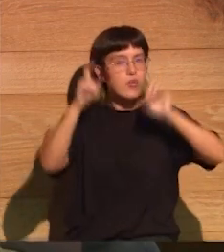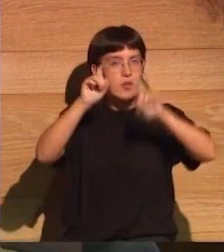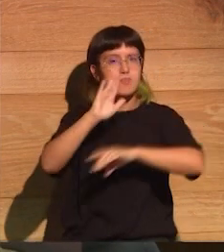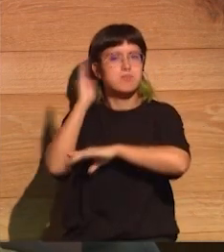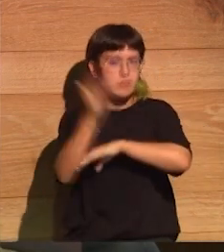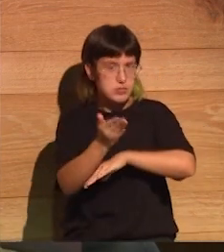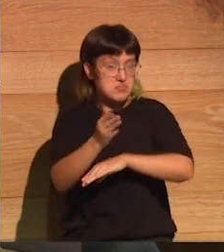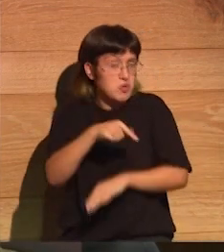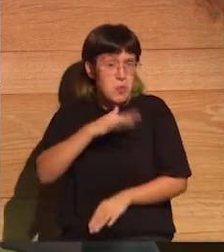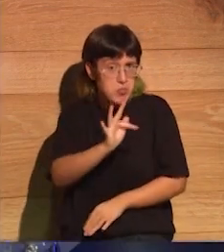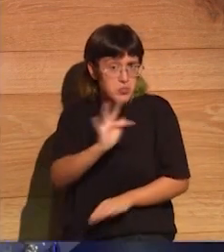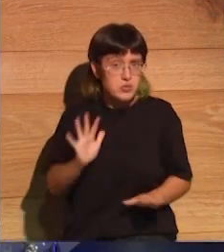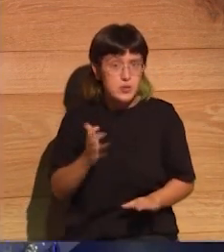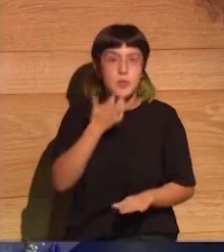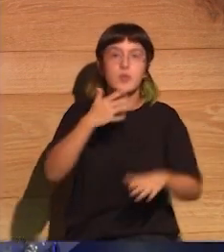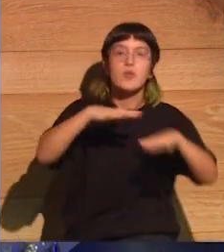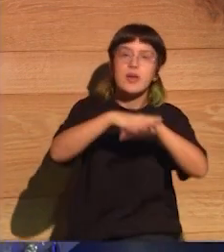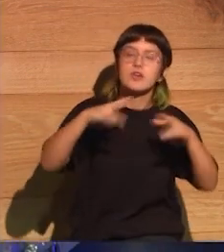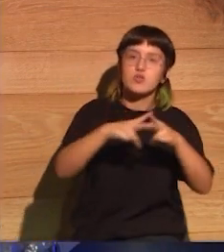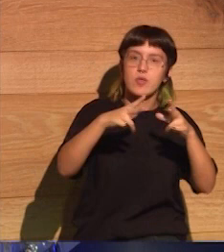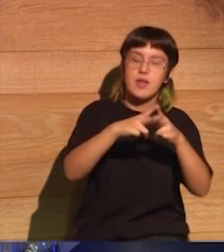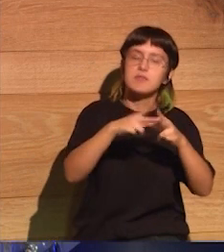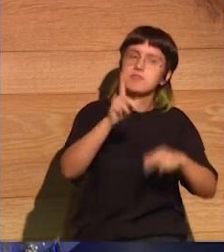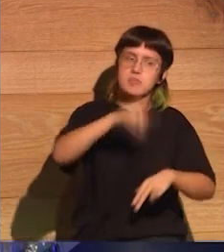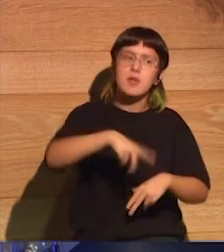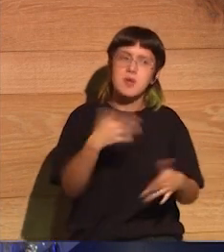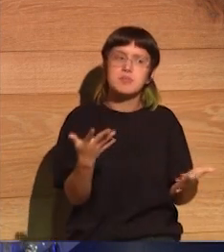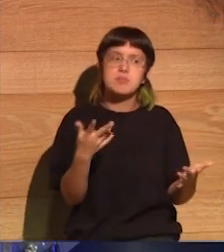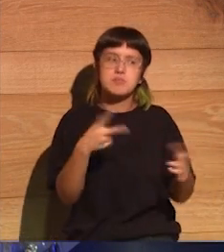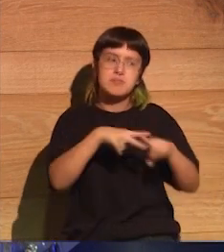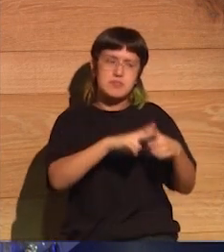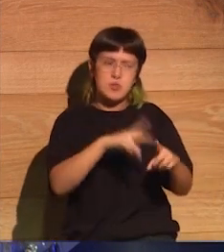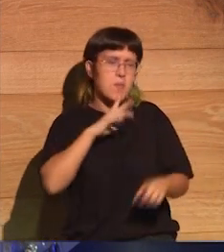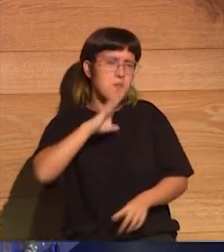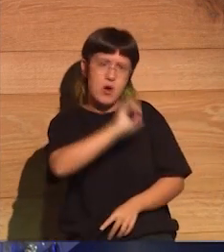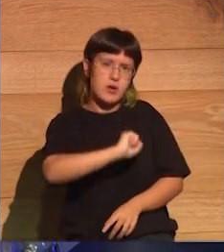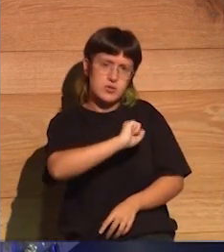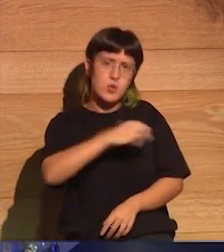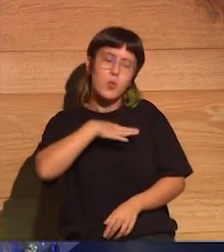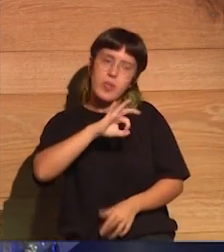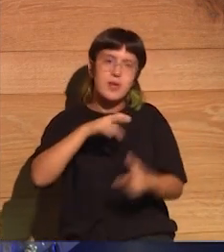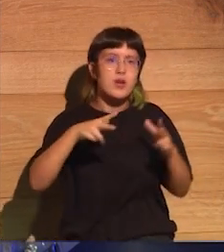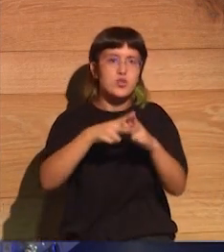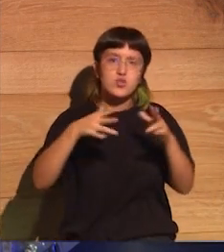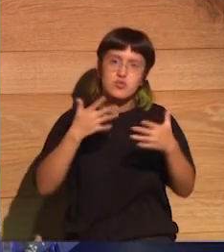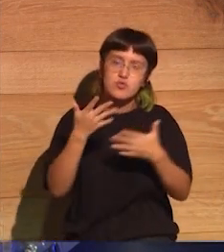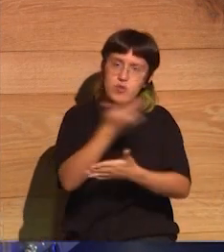También las redes sociales son un instrumento formidable de socialización y de acceso, lo único,